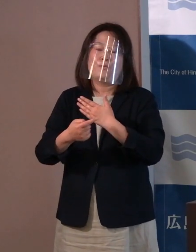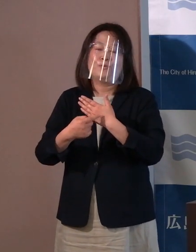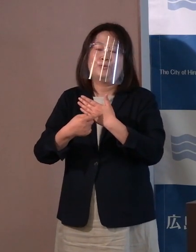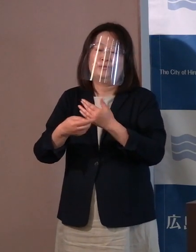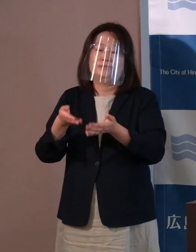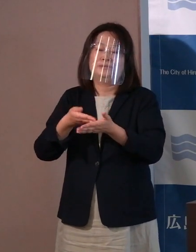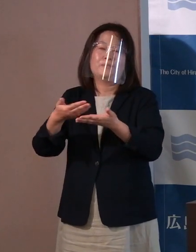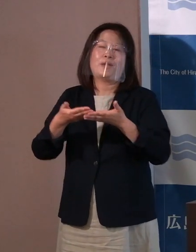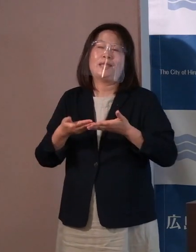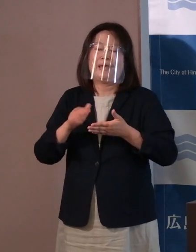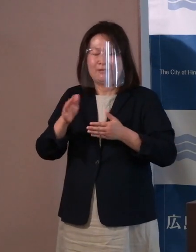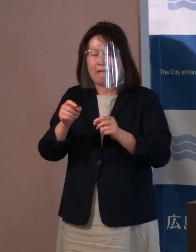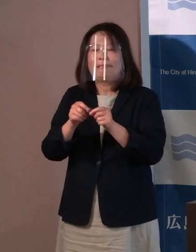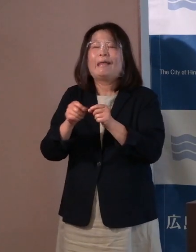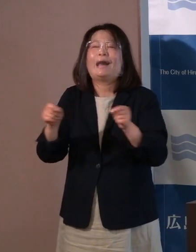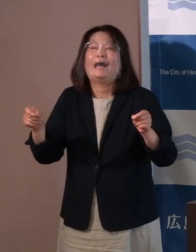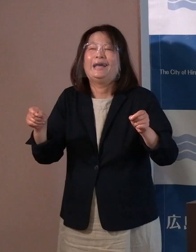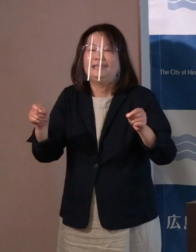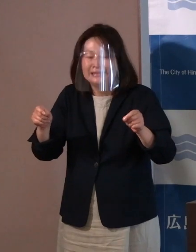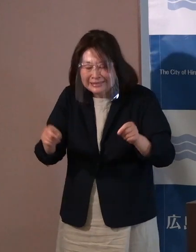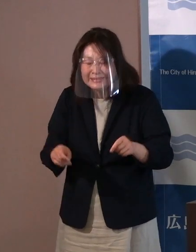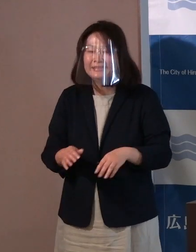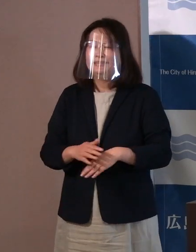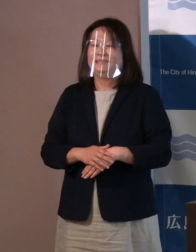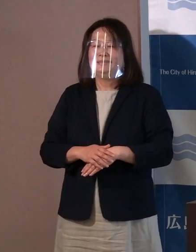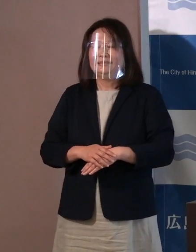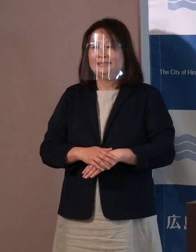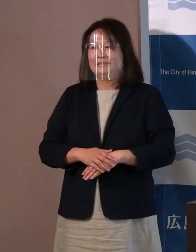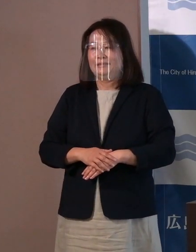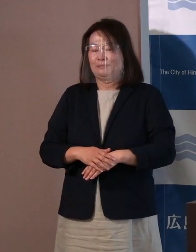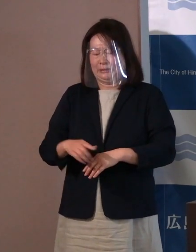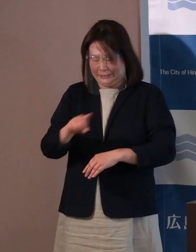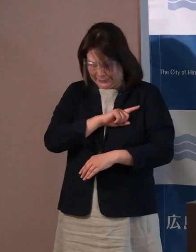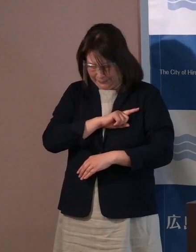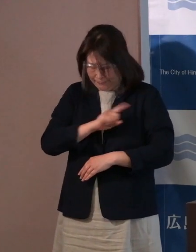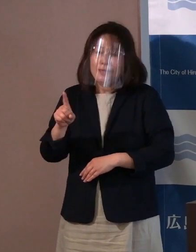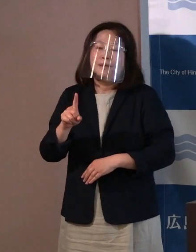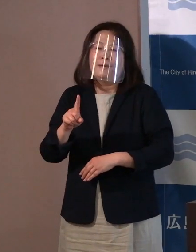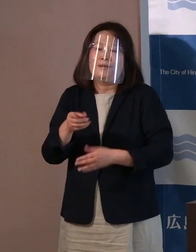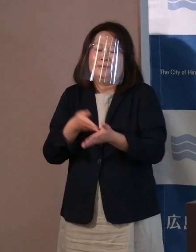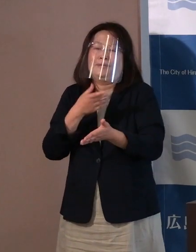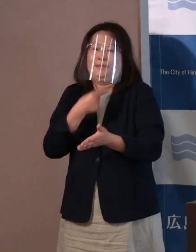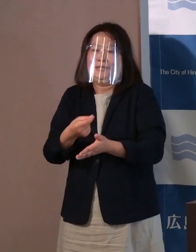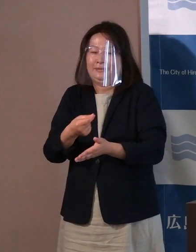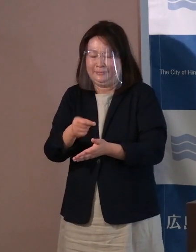ちょっと長すぎるのでもう少し､ ｢最も｣みたいに絞って､